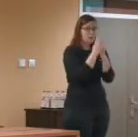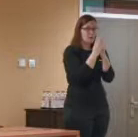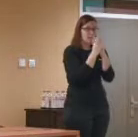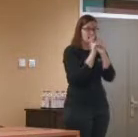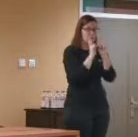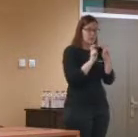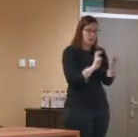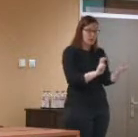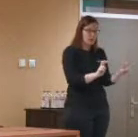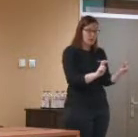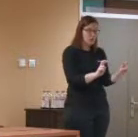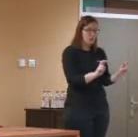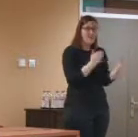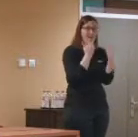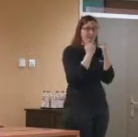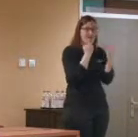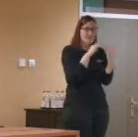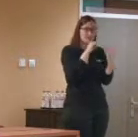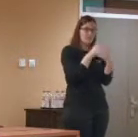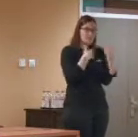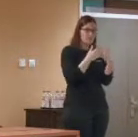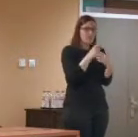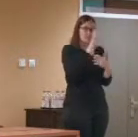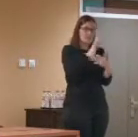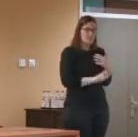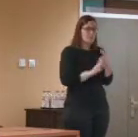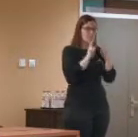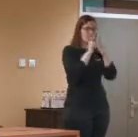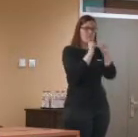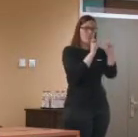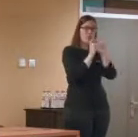han dedicado mucho tiempo de su vida en destaparlos. Y